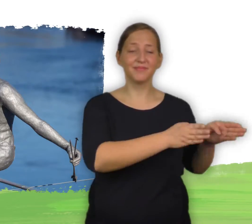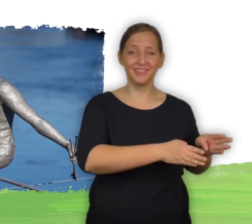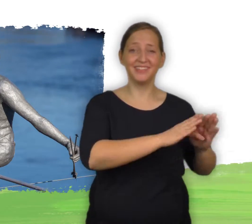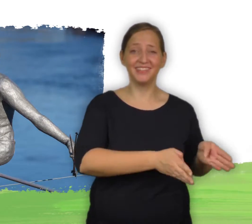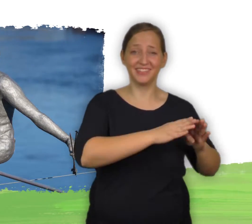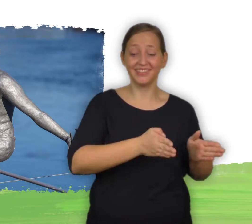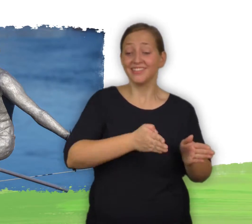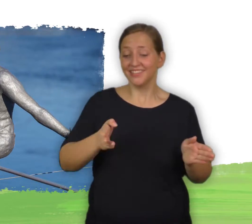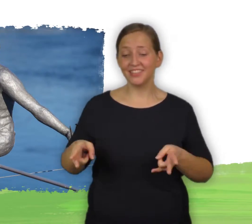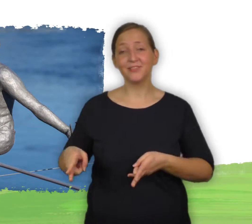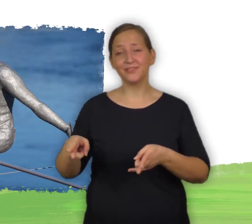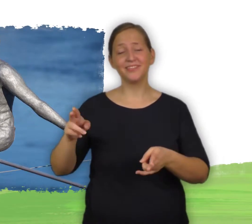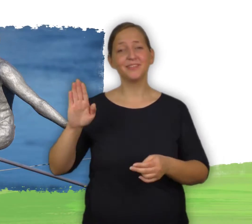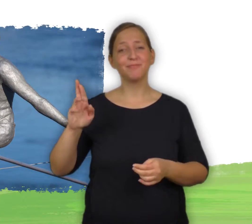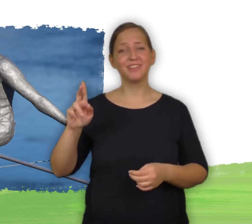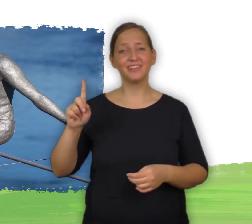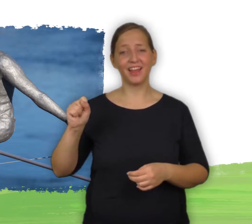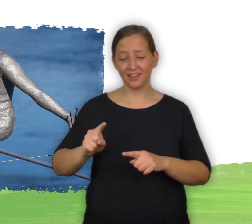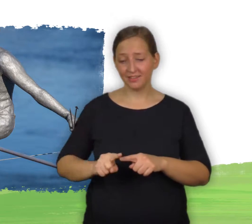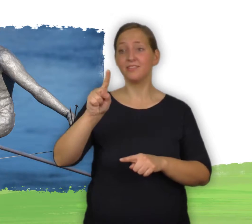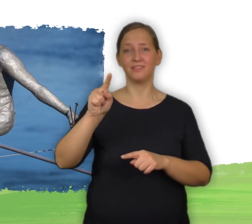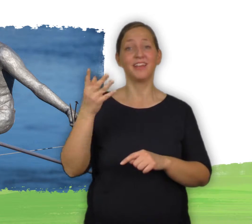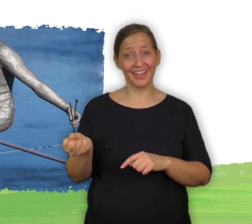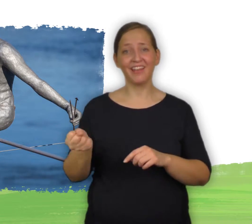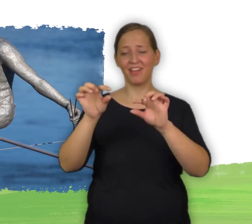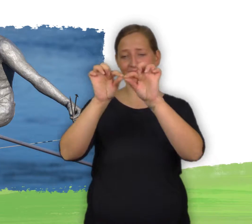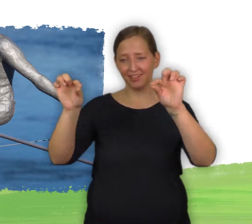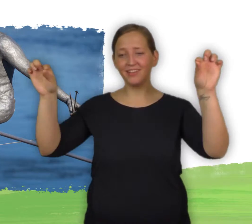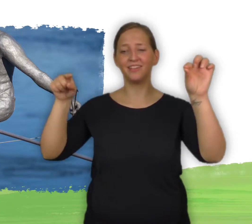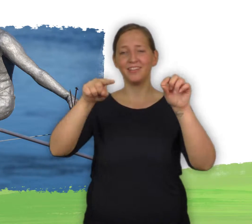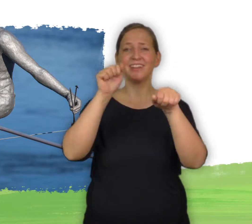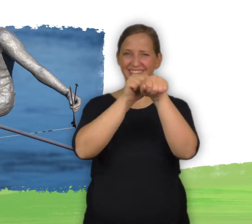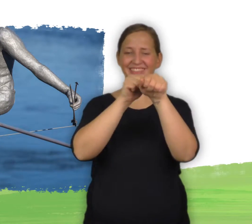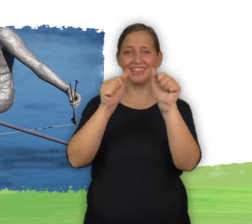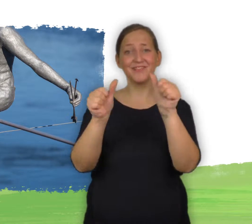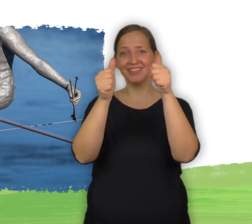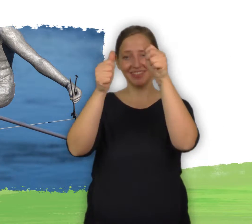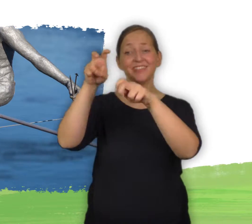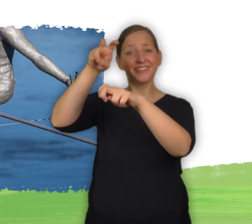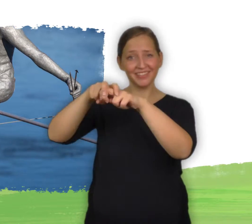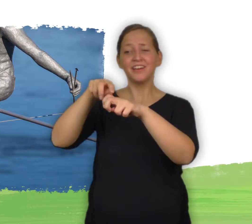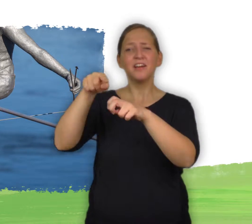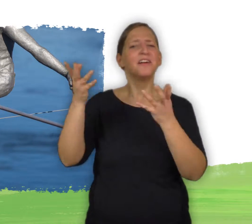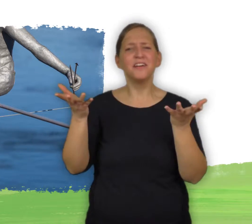Obok spichrzy znajduje się bardzo ciekawa rzeźba.